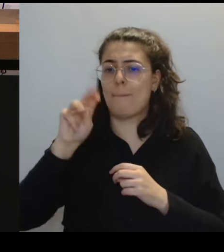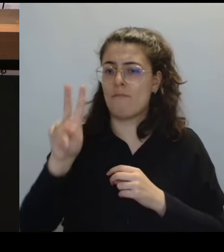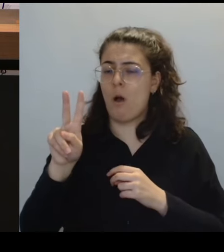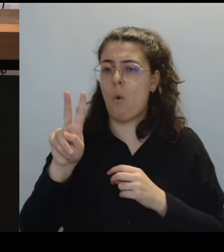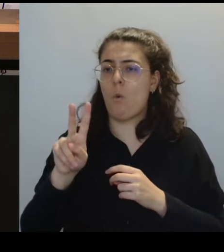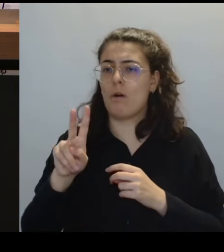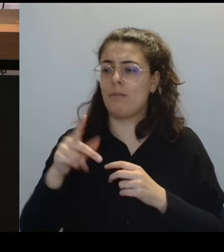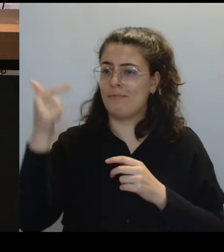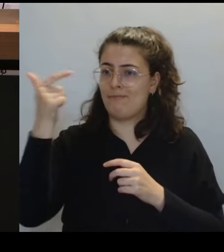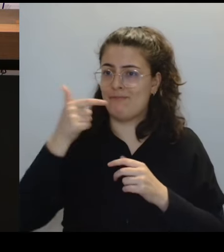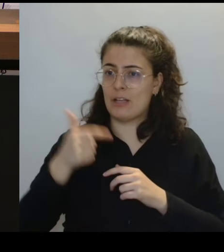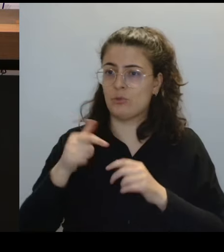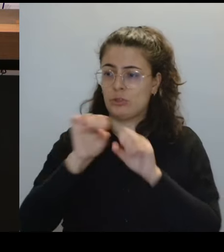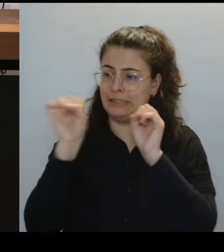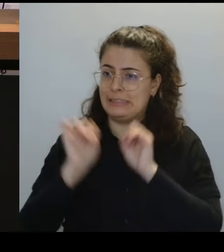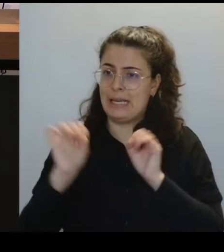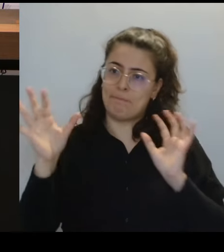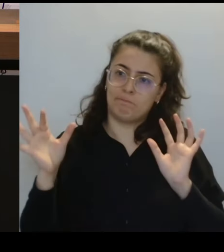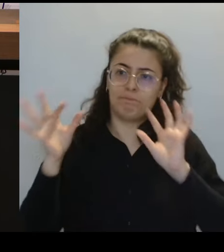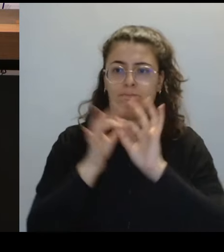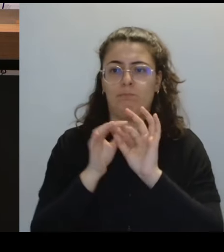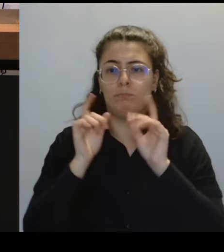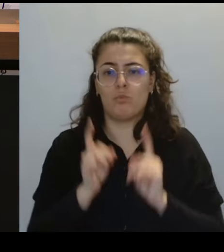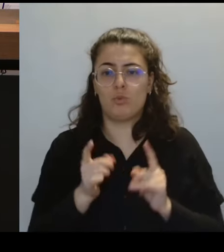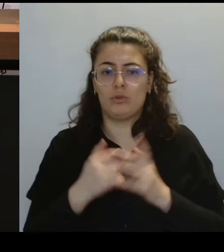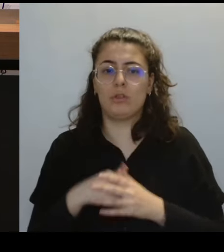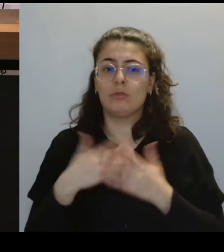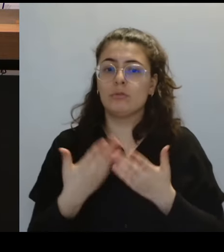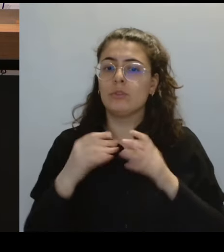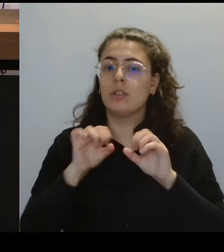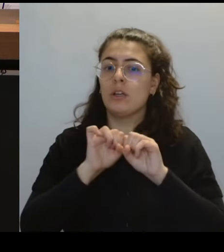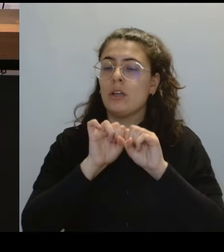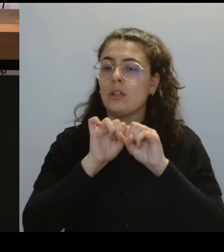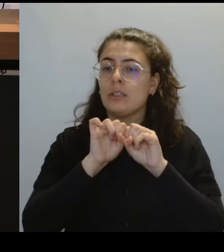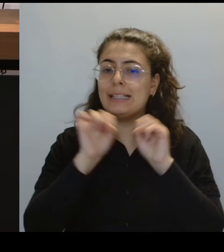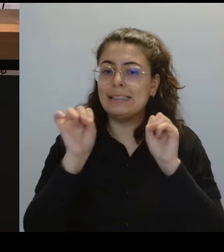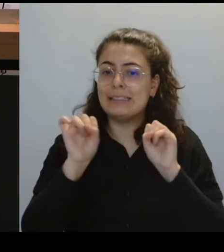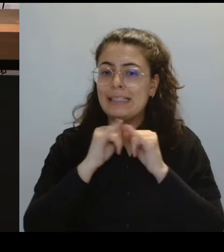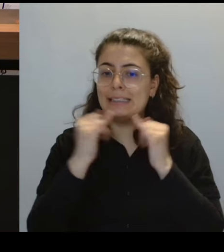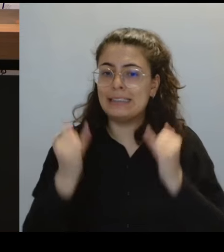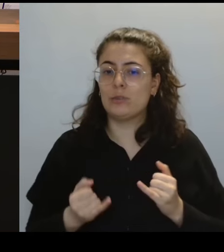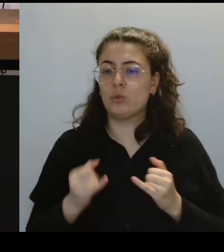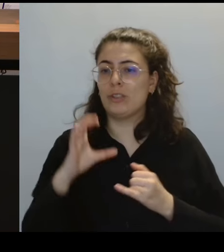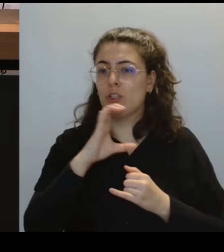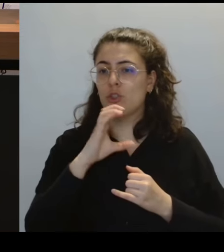und mit dem Institut für Forensische Psychiatrie der Charité einen wissenschaftlichen Leuchtturm zu entwickeln.